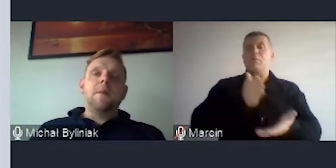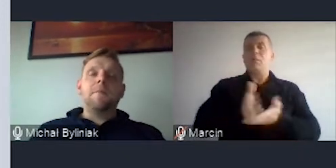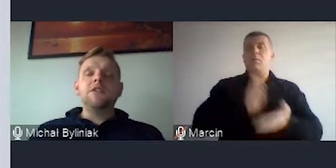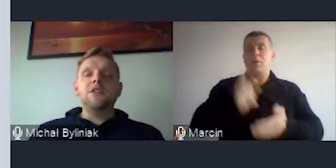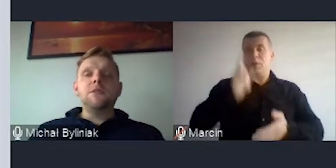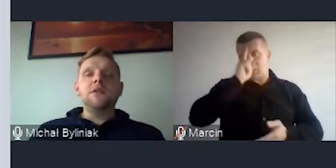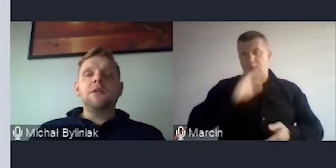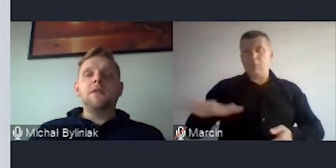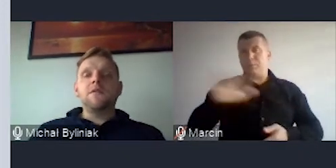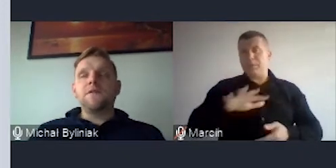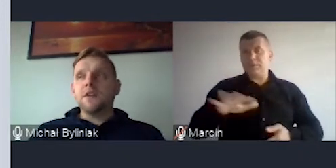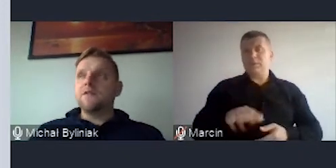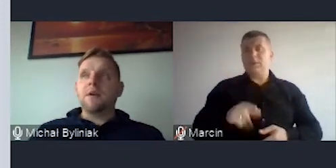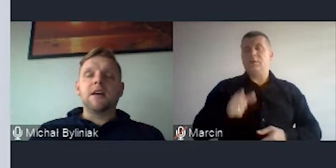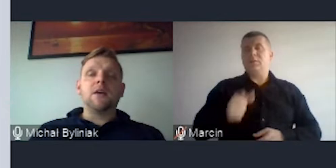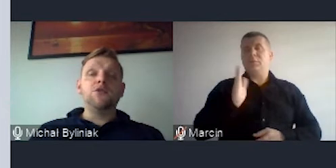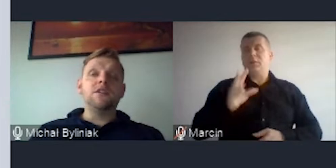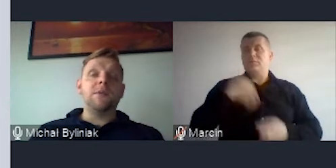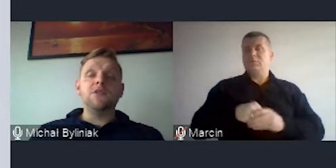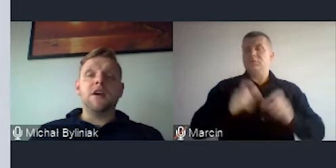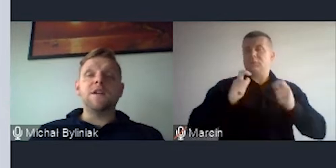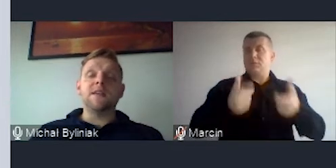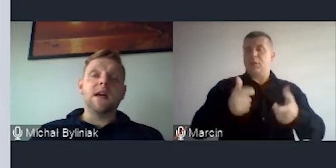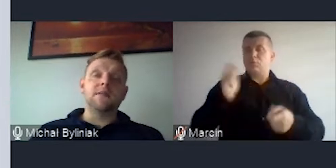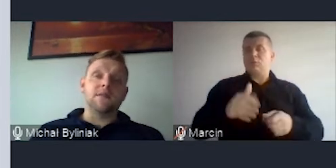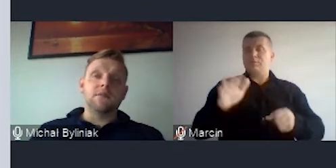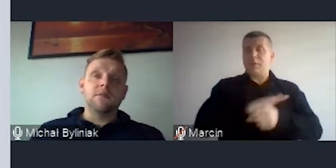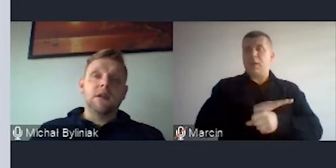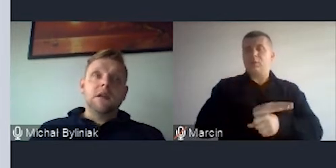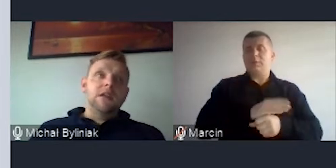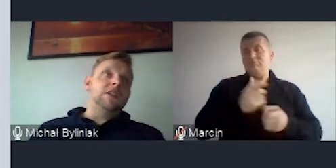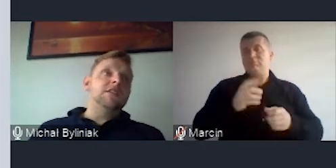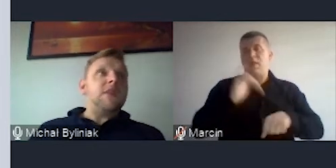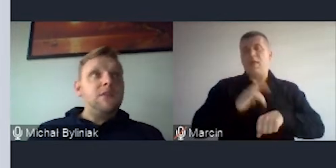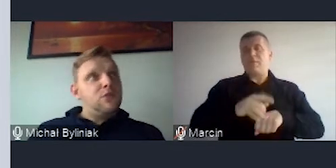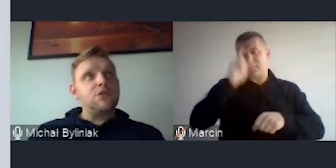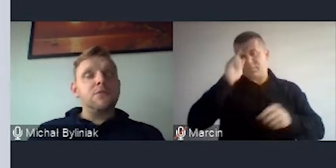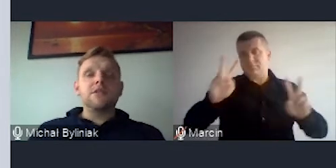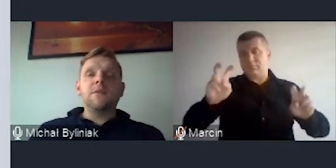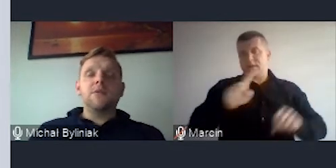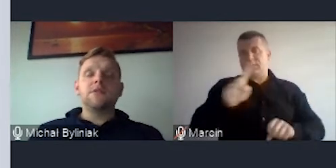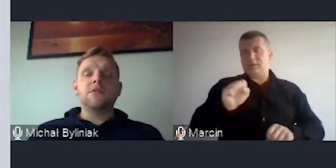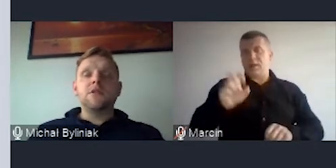Będziemy w tych wypadkach musieli spełnić efekt zachęty. Jedynym takim dużym rodzajem pomocy,